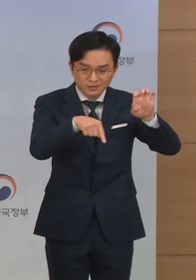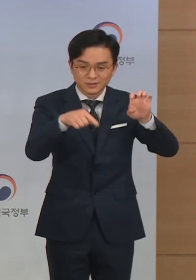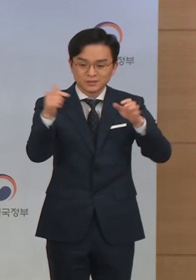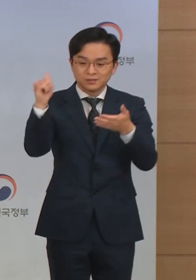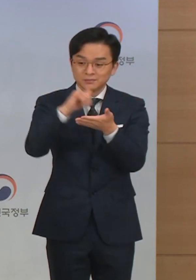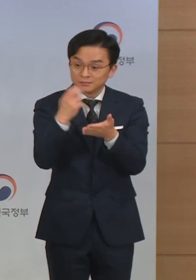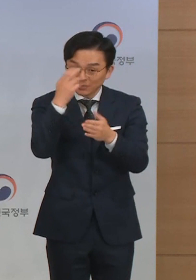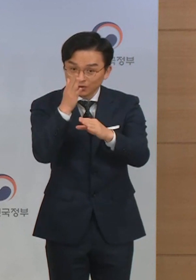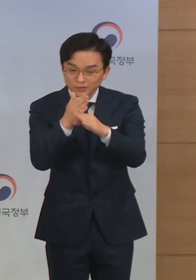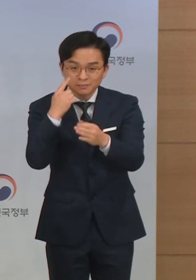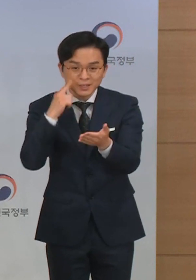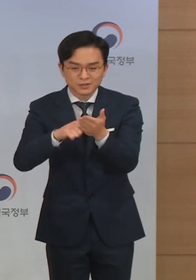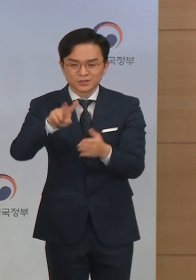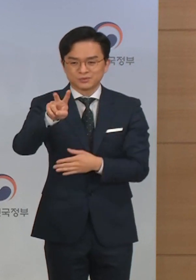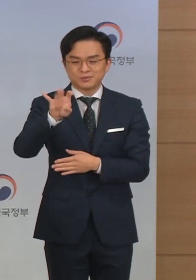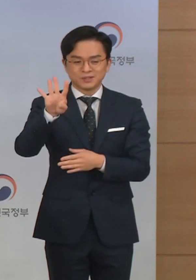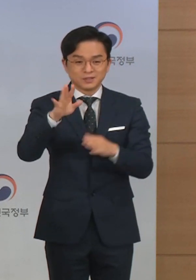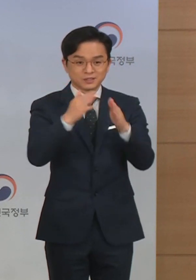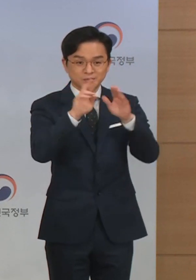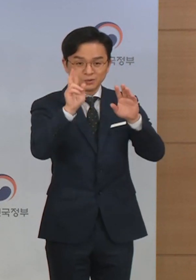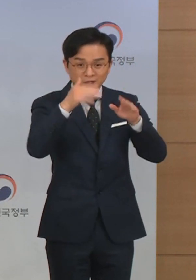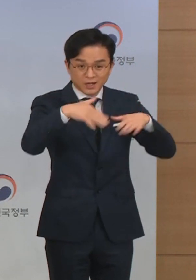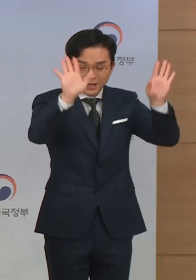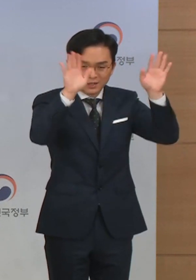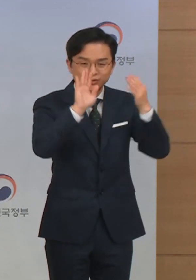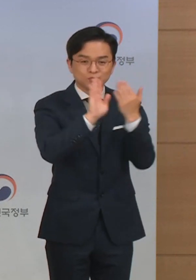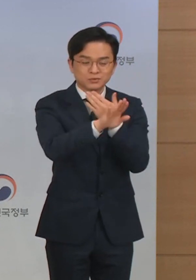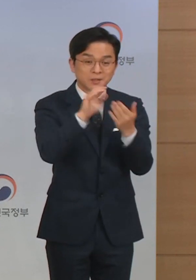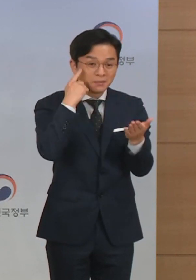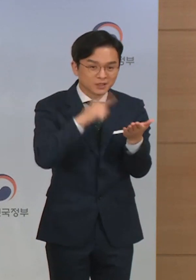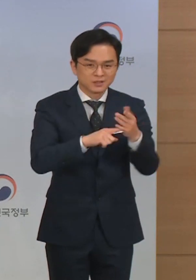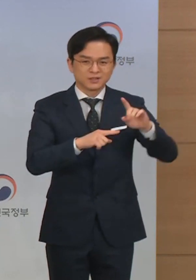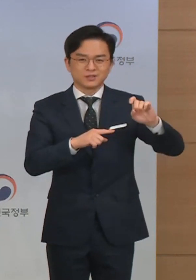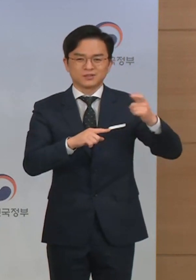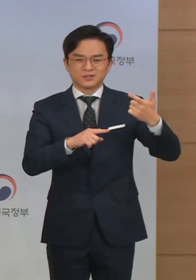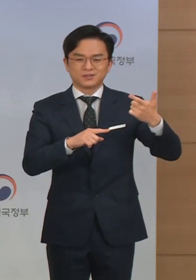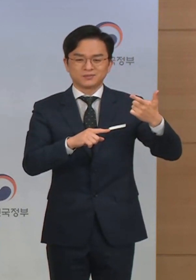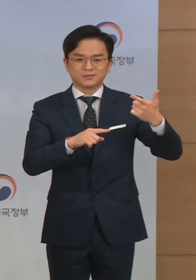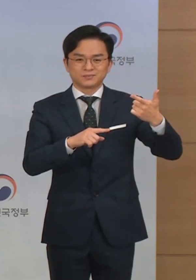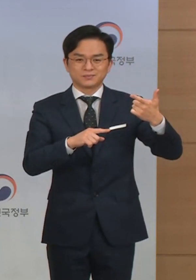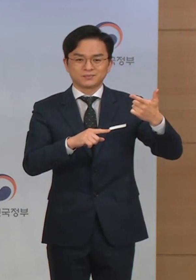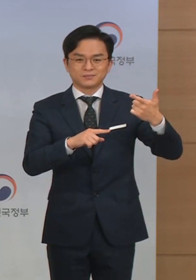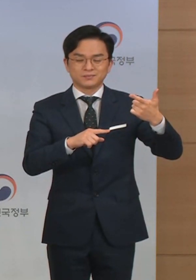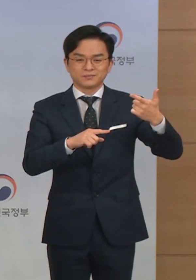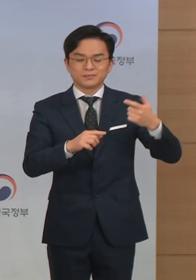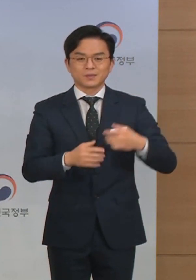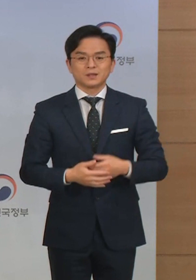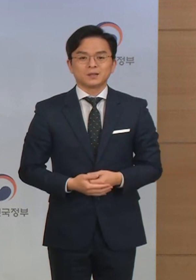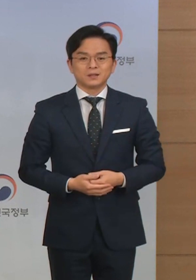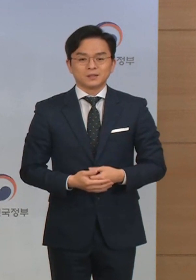지역사회 확진사례가 16건입니다 1명을 제외한 39명이 우리 국민입니다